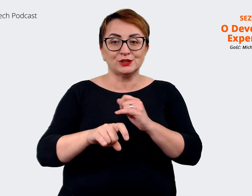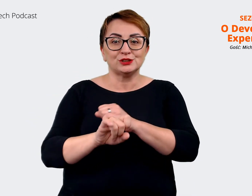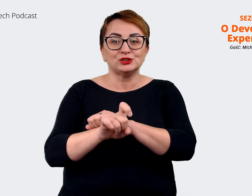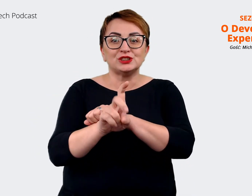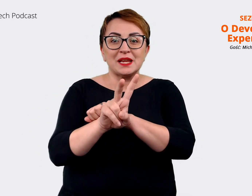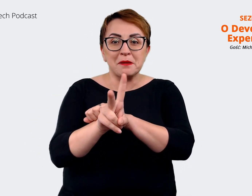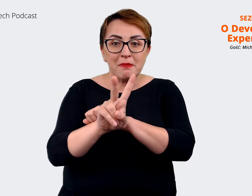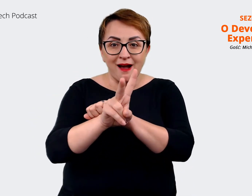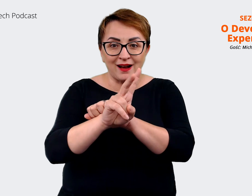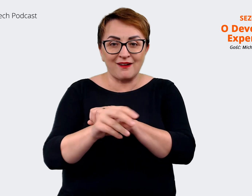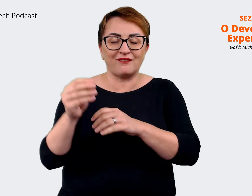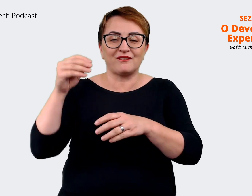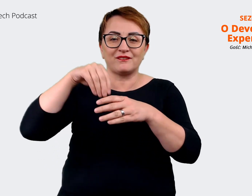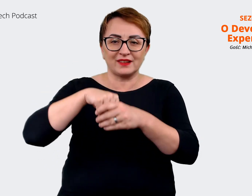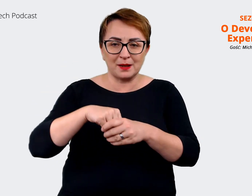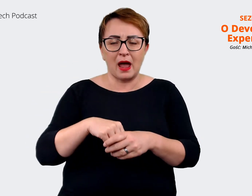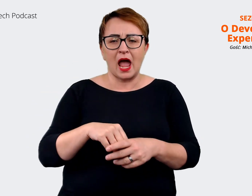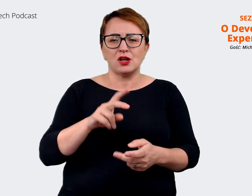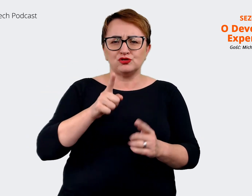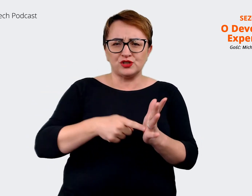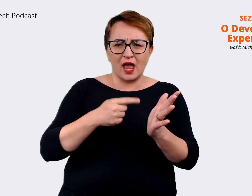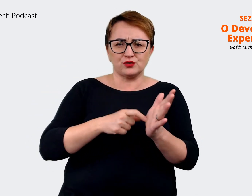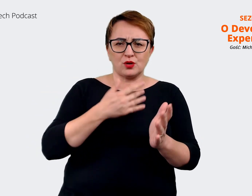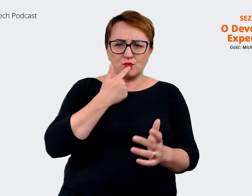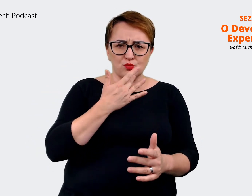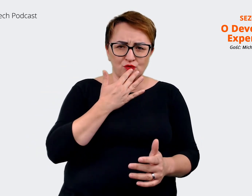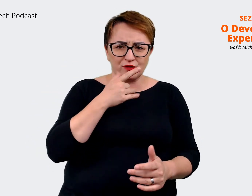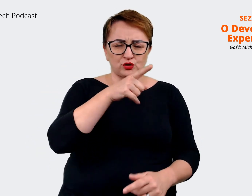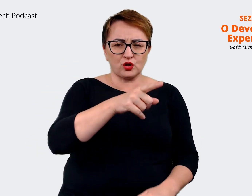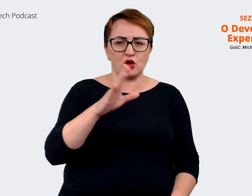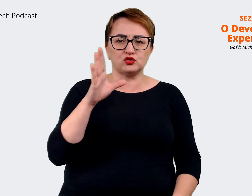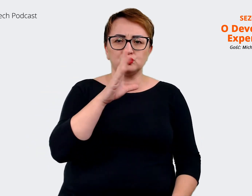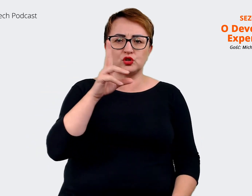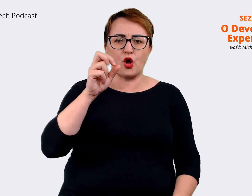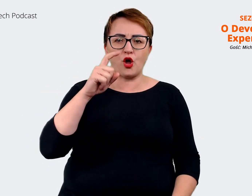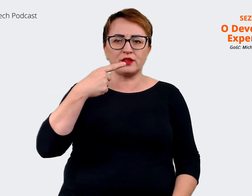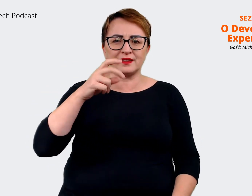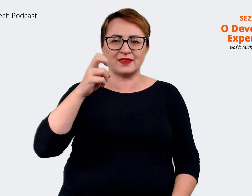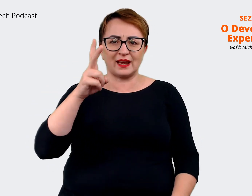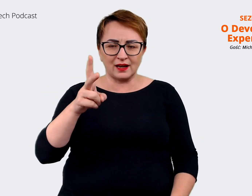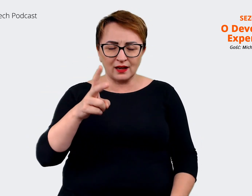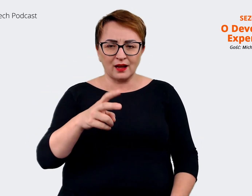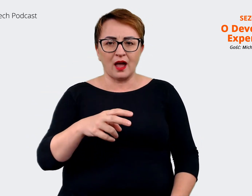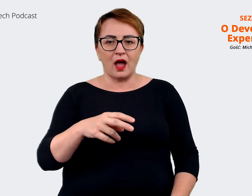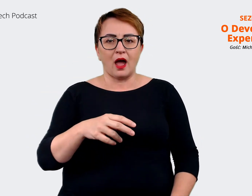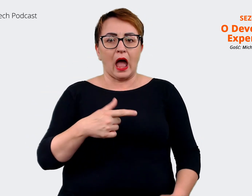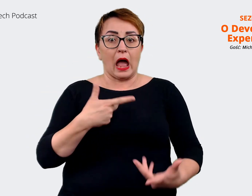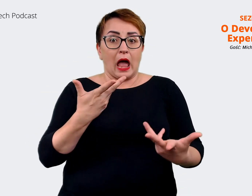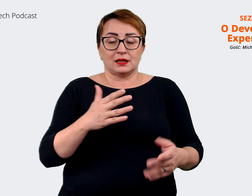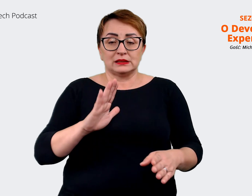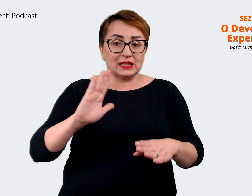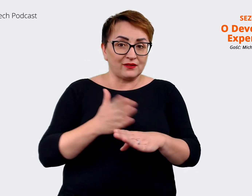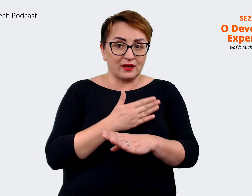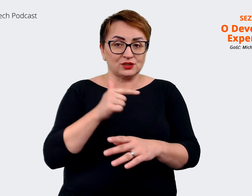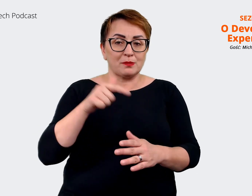nazywane szkodnikami i na potrzeby tego, żeby je zlikwidować, to trzeba było kupić kolejne ślimaki, które jedzą poprzednie ślimaki. Prowadzący: Mam takie wrażenie,